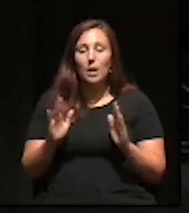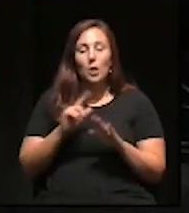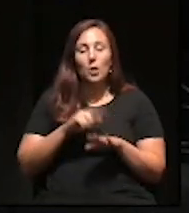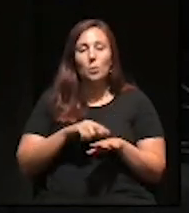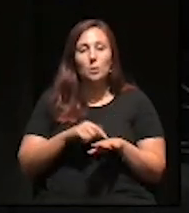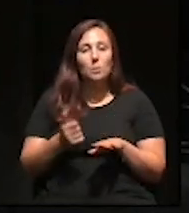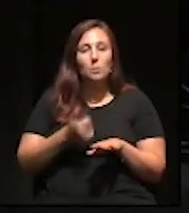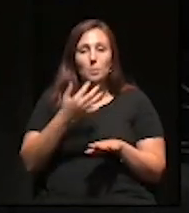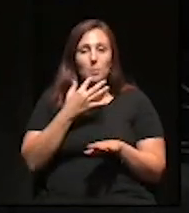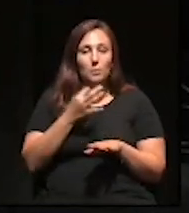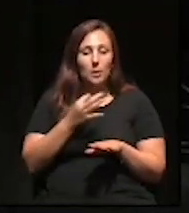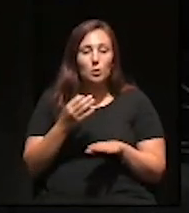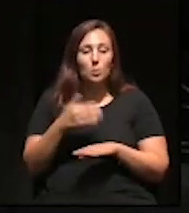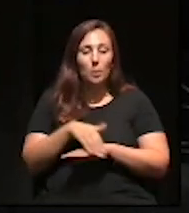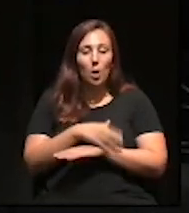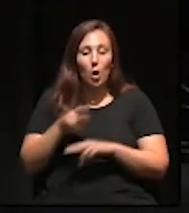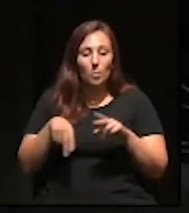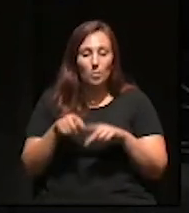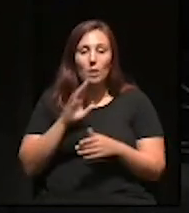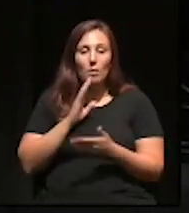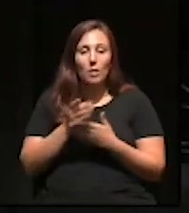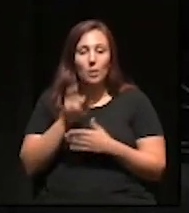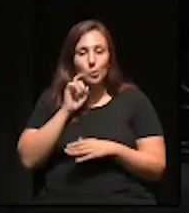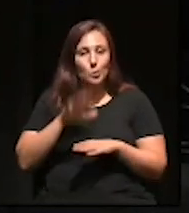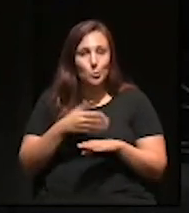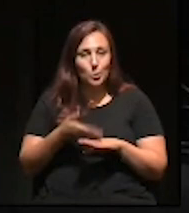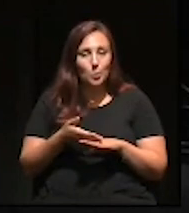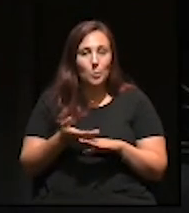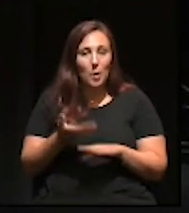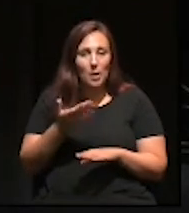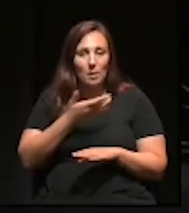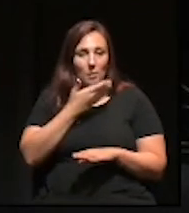em torno das escolas para as tornar mais seguras, mais confortáveis, mais fáceis de usar, mais agradáveis.